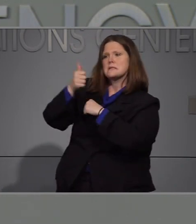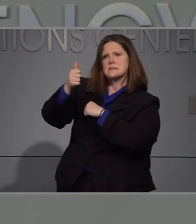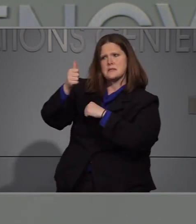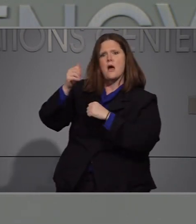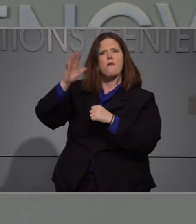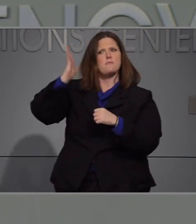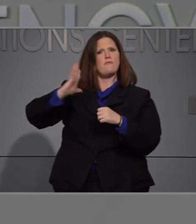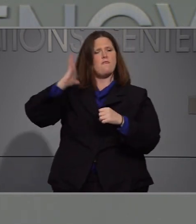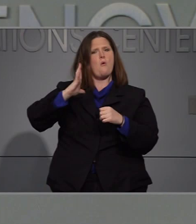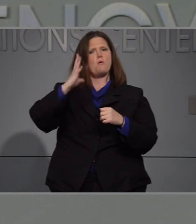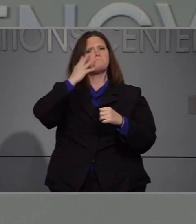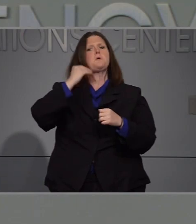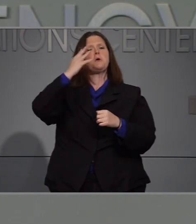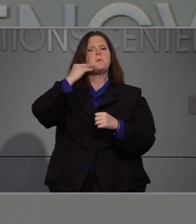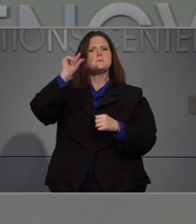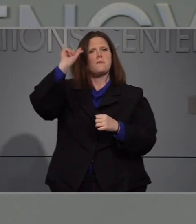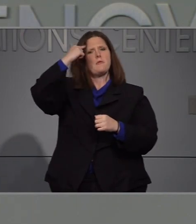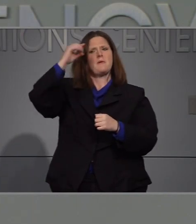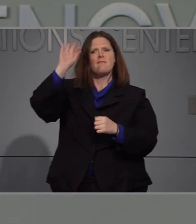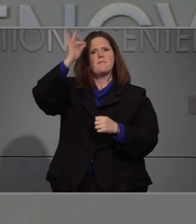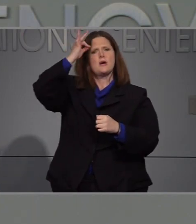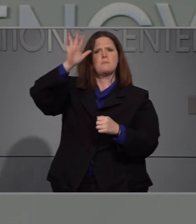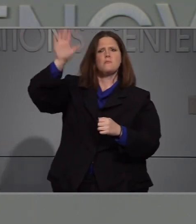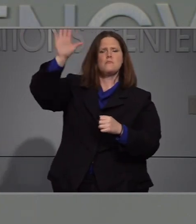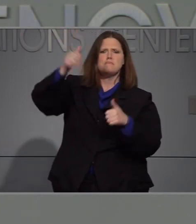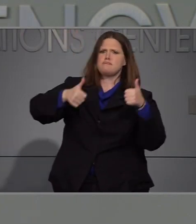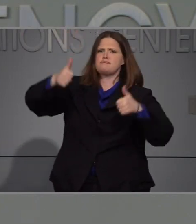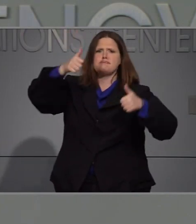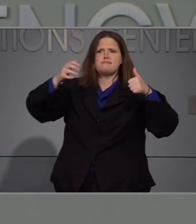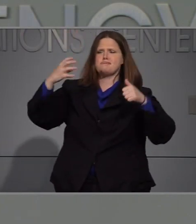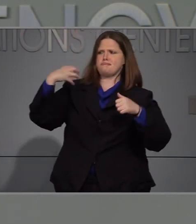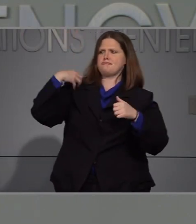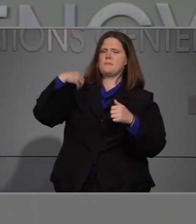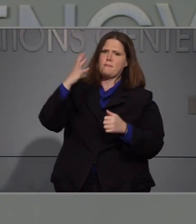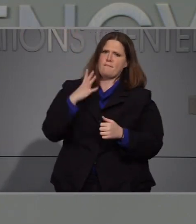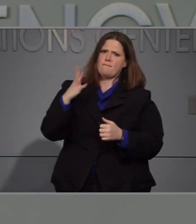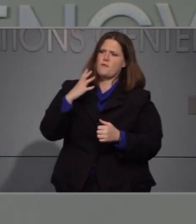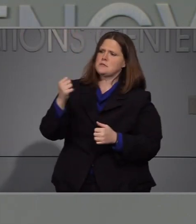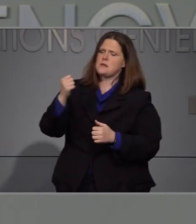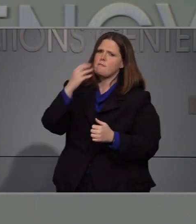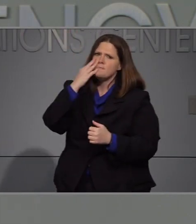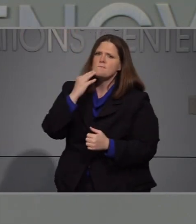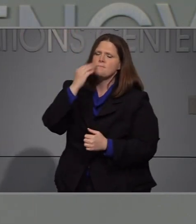aportaciones. Él ha tenido ha tenido fuego en funciones de a nivel federal durante décadas,